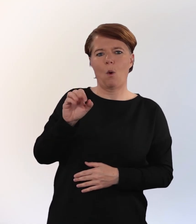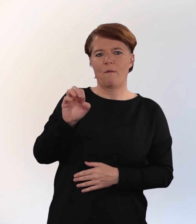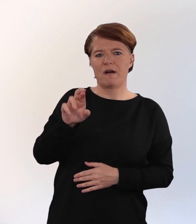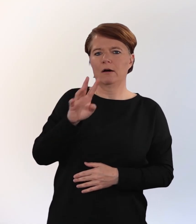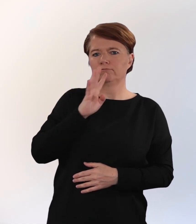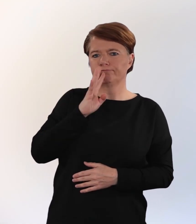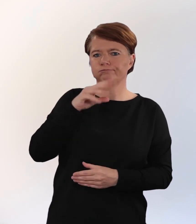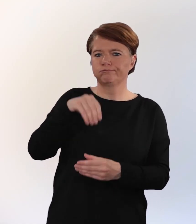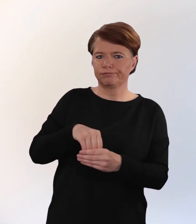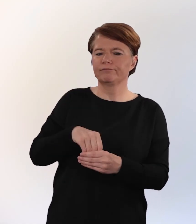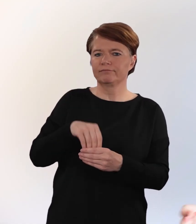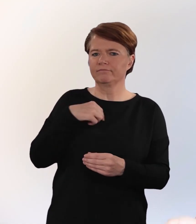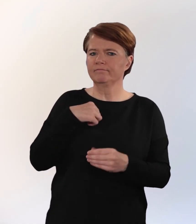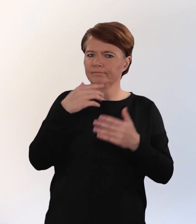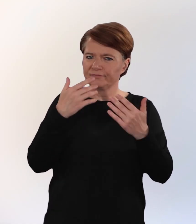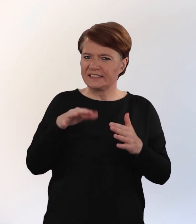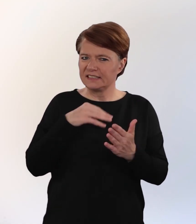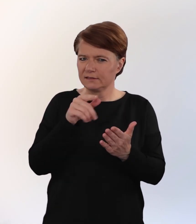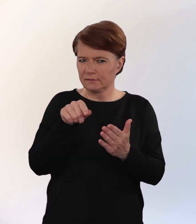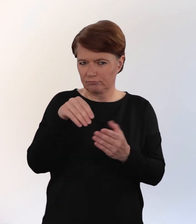den Teil, den ich geschrieben habe dazu,